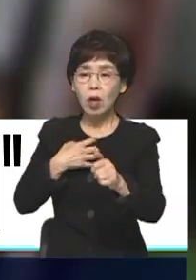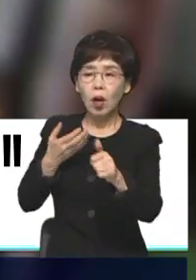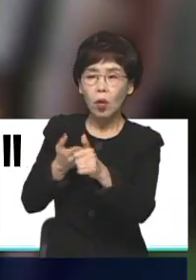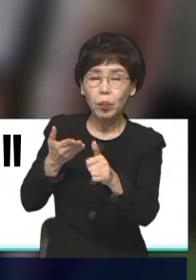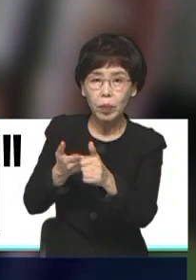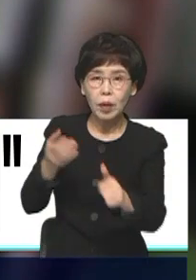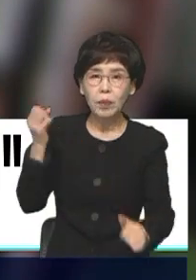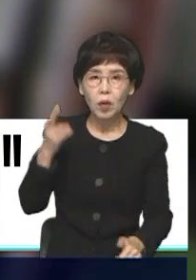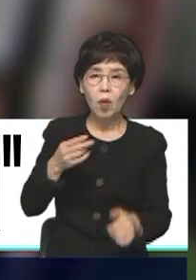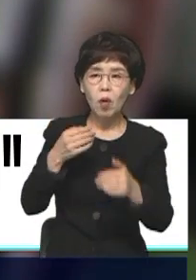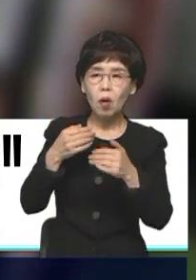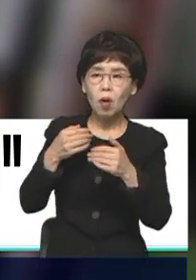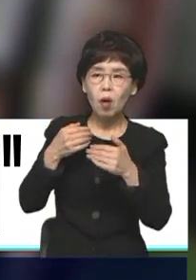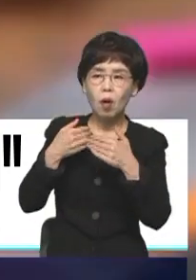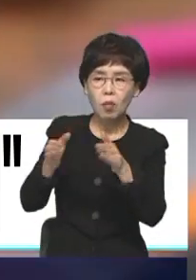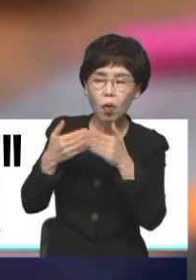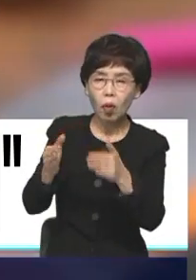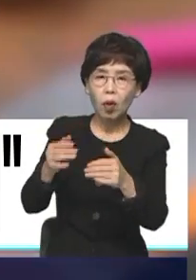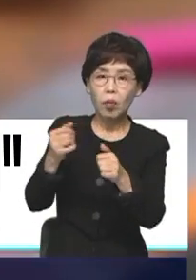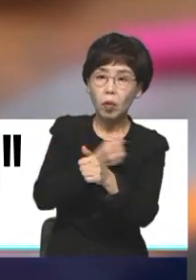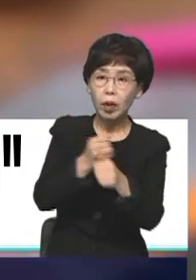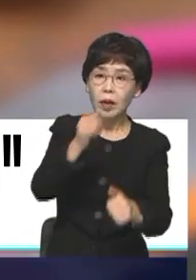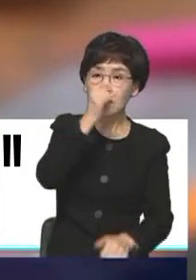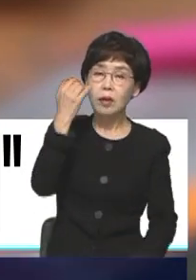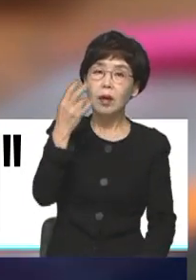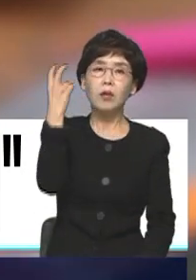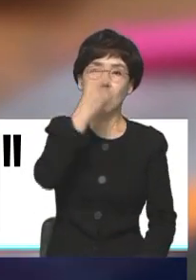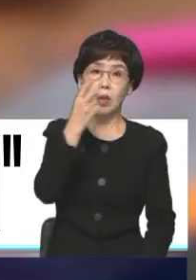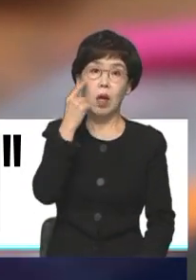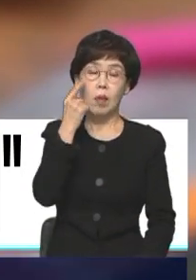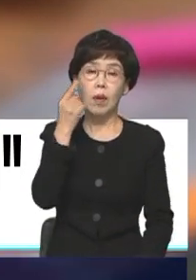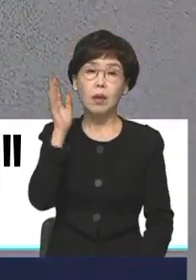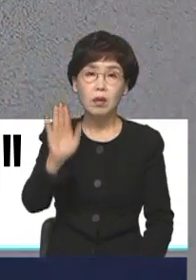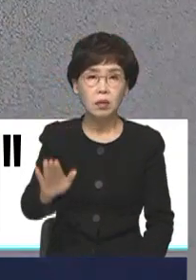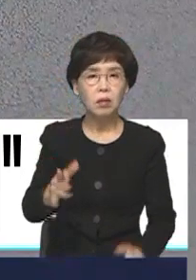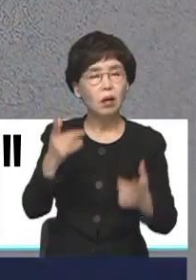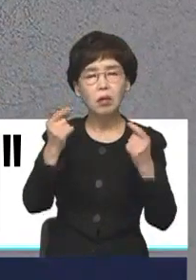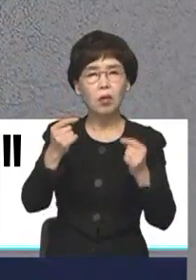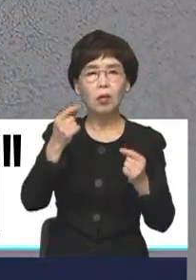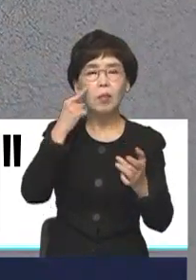폭행 등의 행위가 있었는지도 조사했지만 그런 정황은 발견하지 못해 수사를